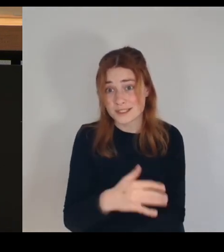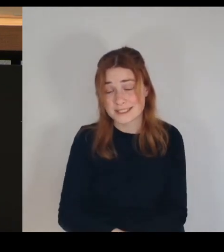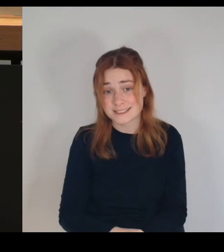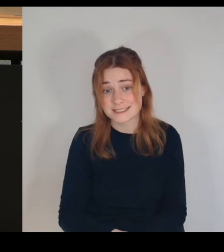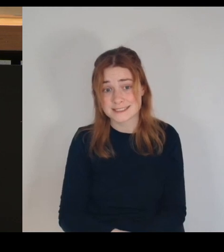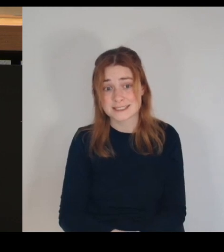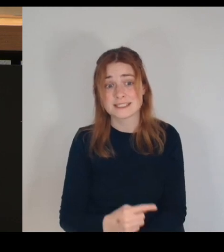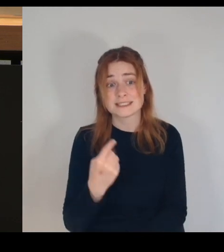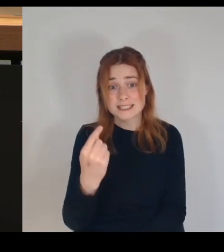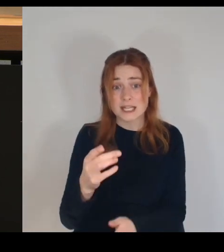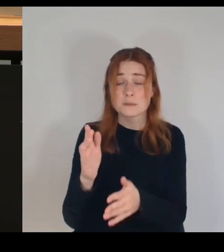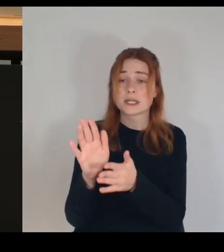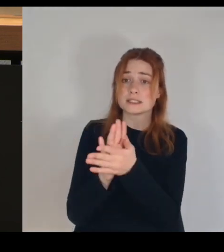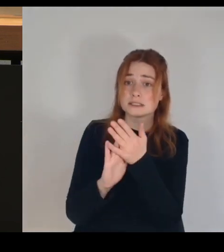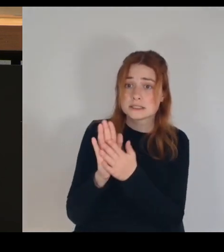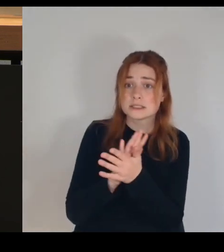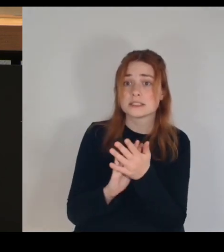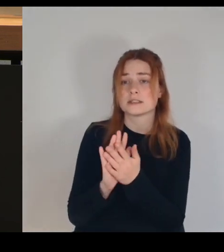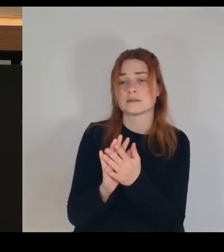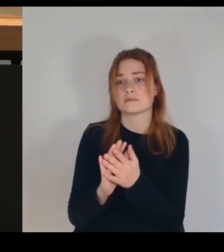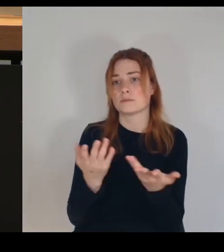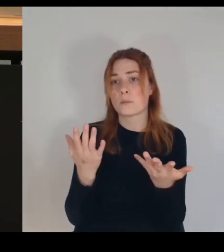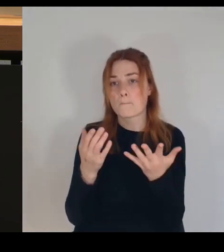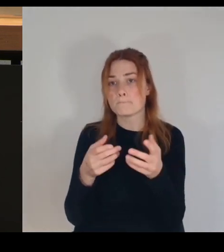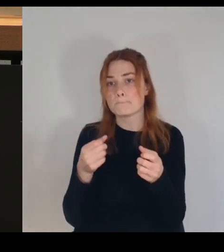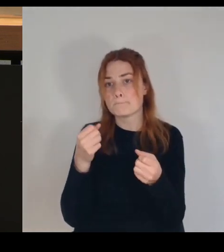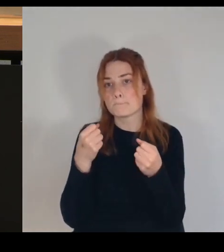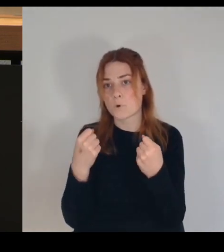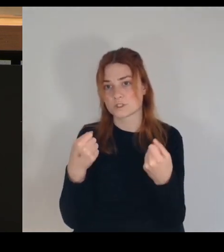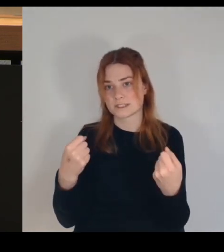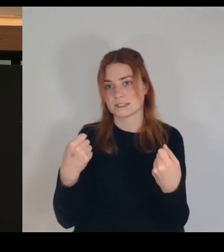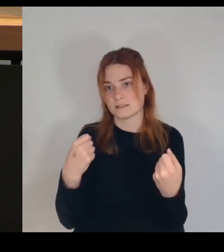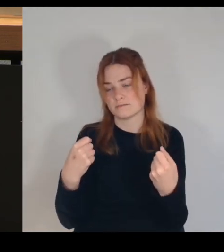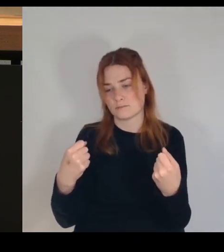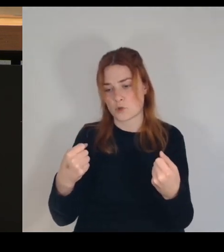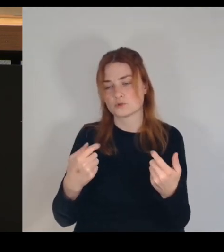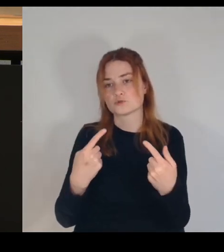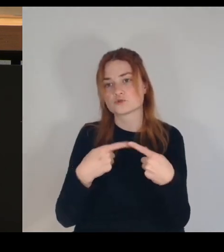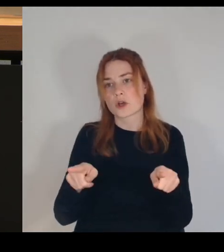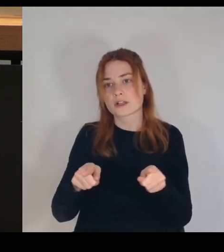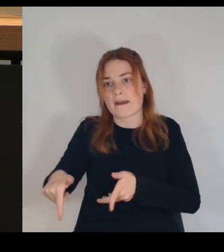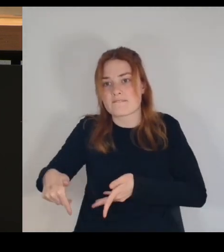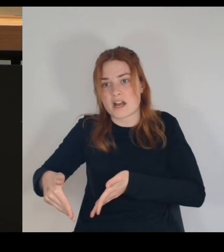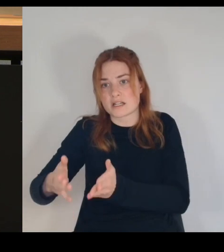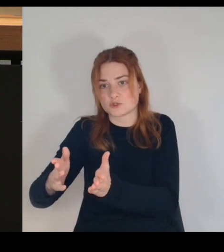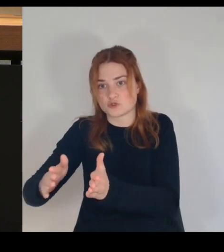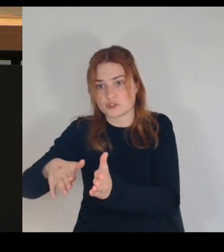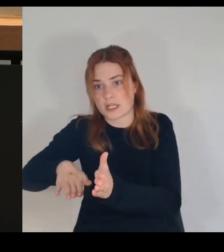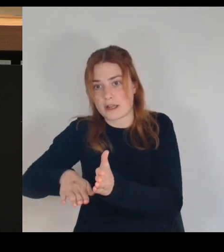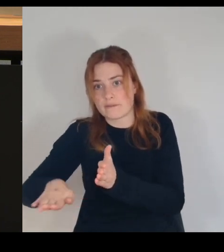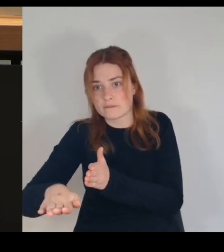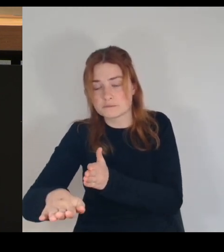meiner Rede darauf eingegangen. Ich habe gesagt wir sind an dem Thema dran, wir haben einen Antrag, den werden wir jetzt ins nächste